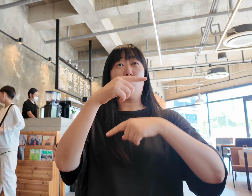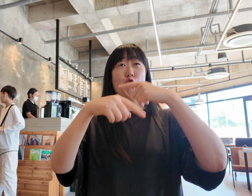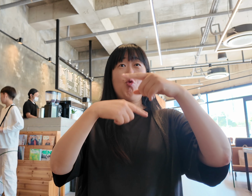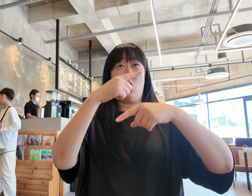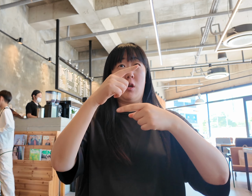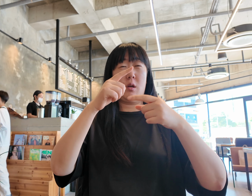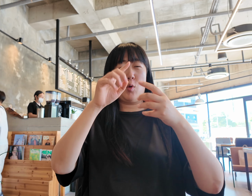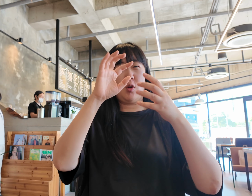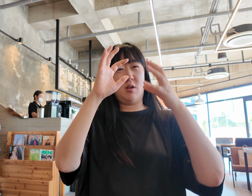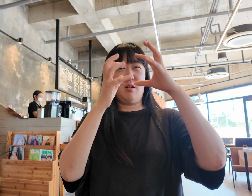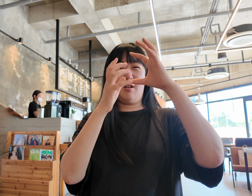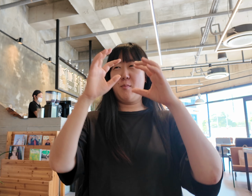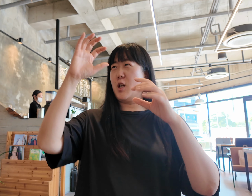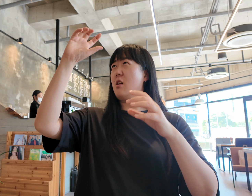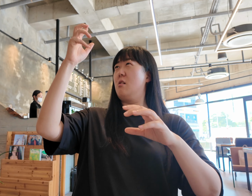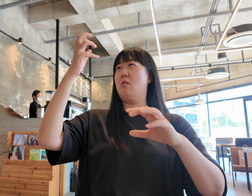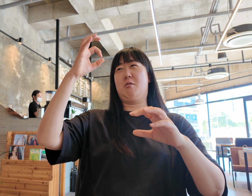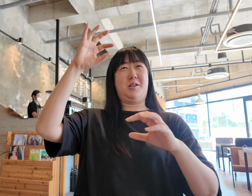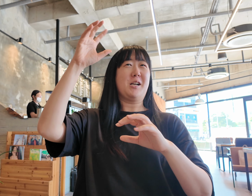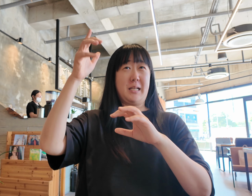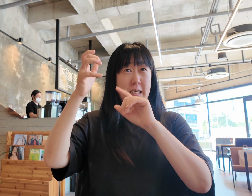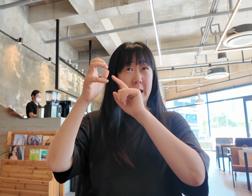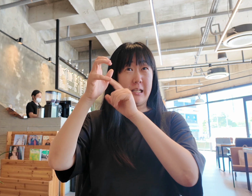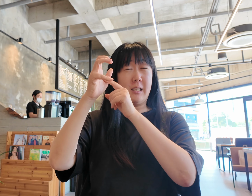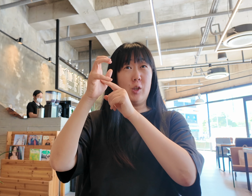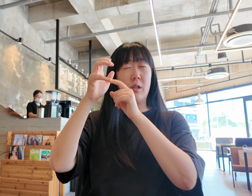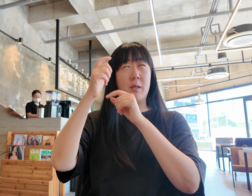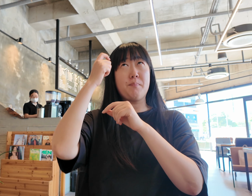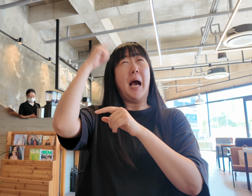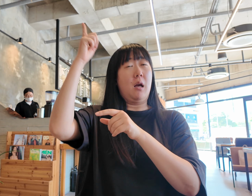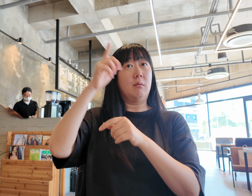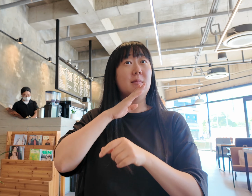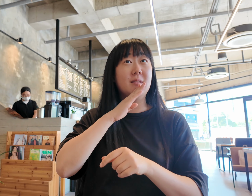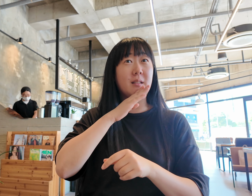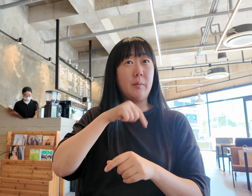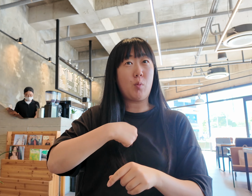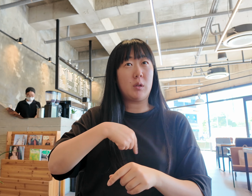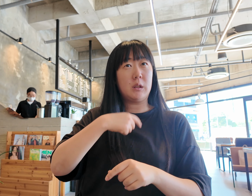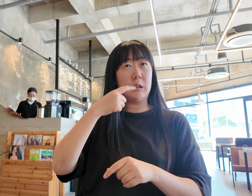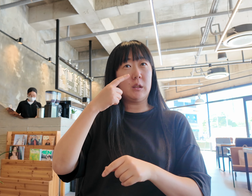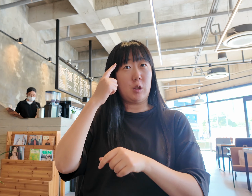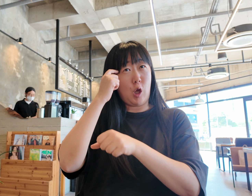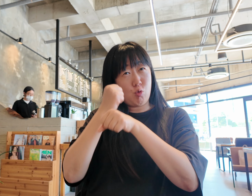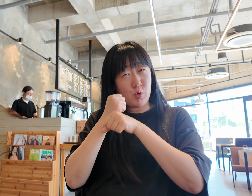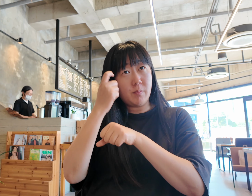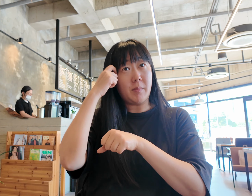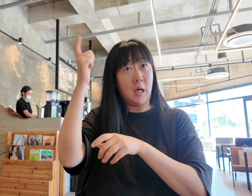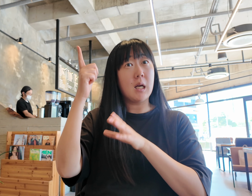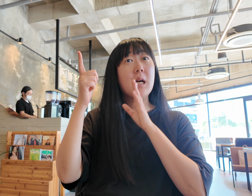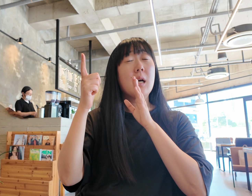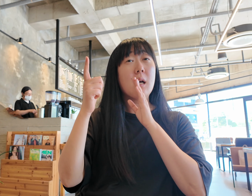¿Estas ideas provienen únicamente de la investigación?